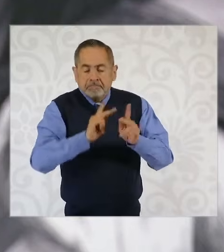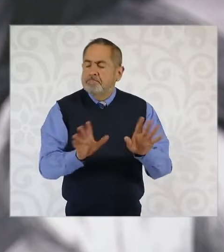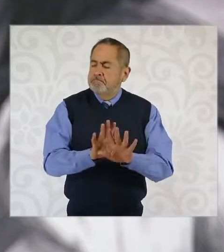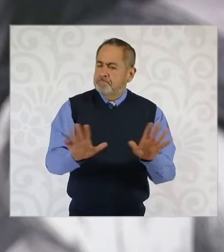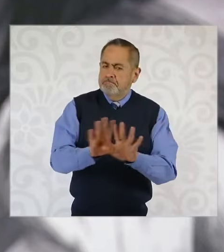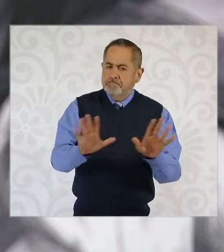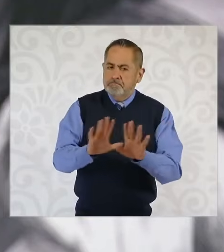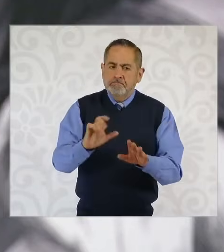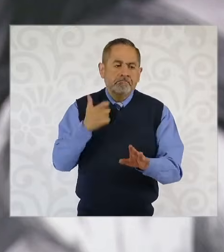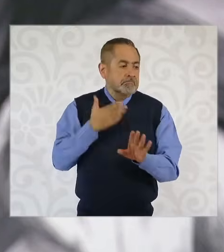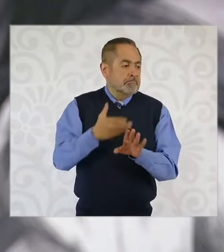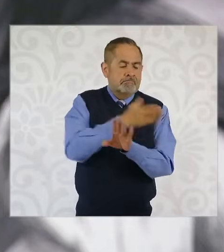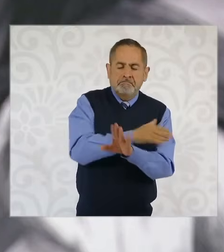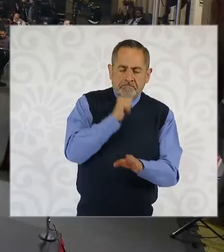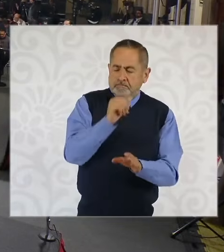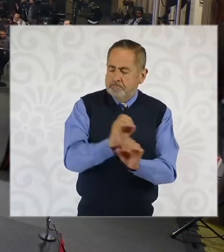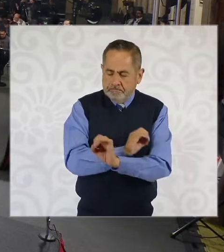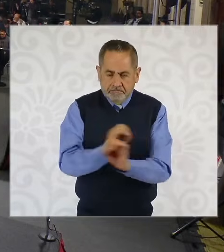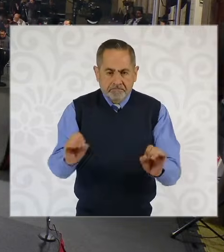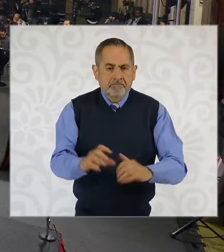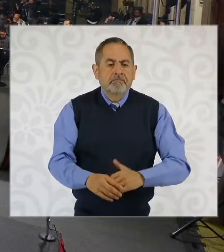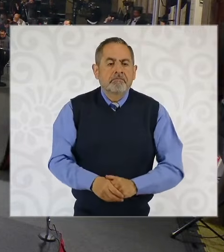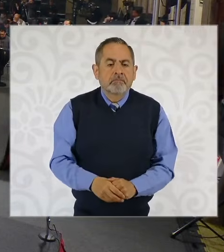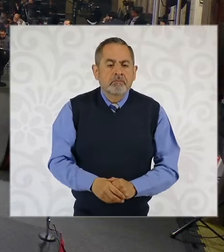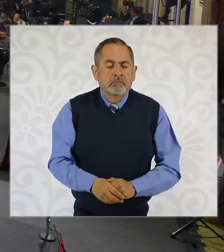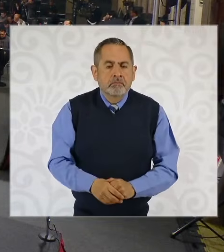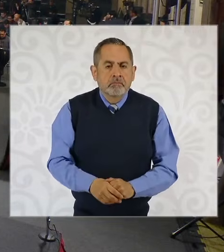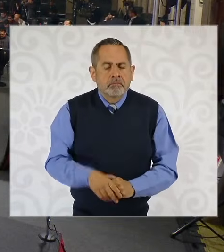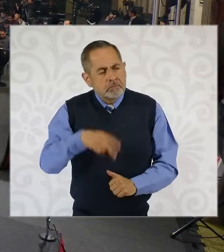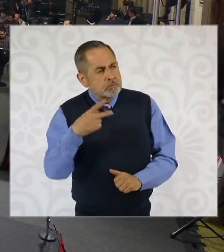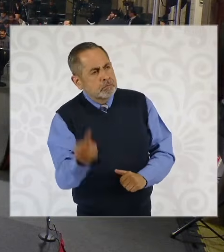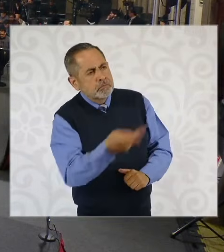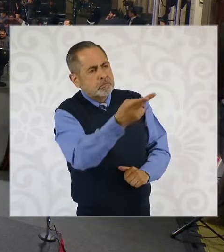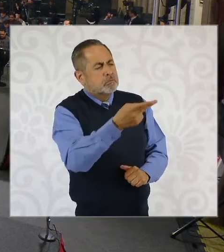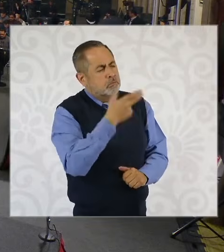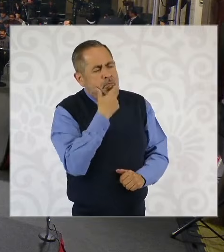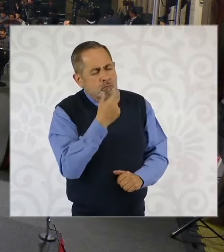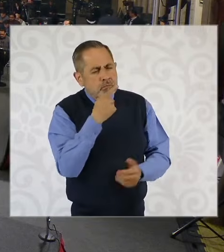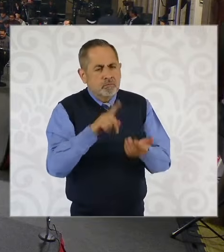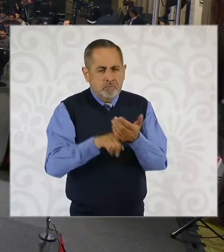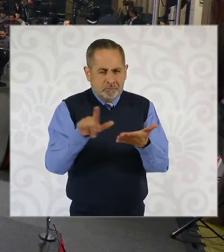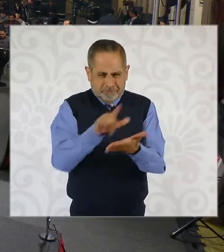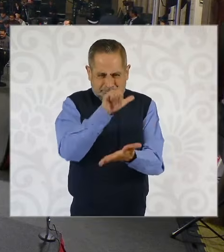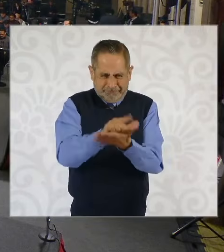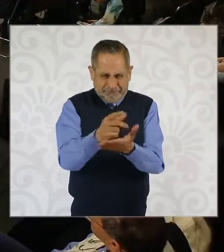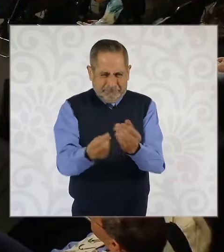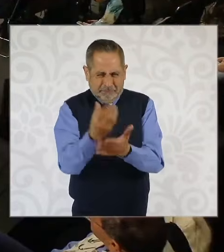pasada preguntarle con estas leyes secundarias en esta reforma energética se contempla algún